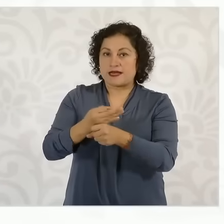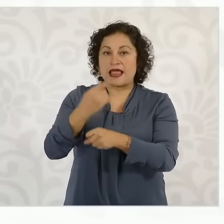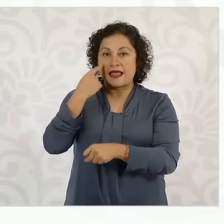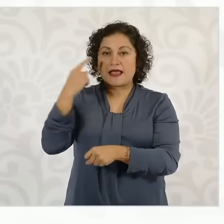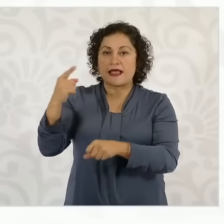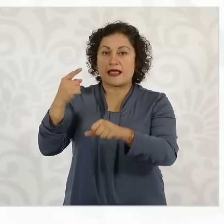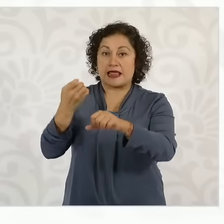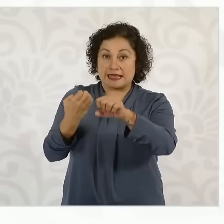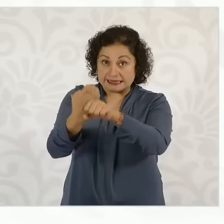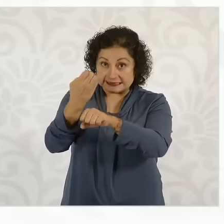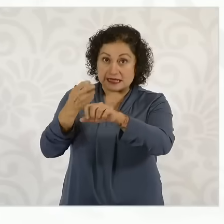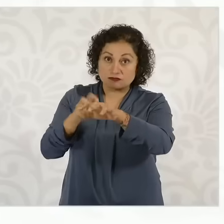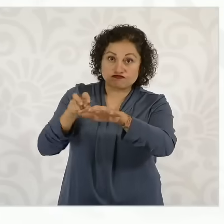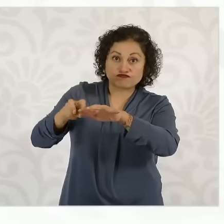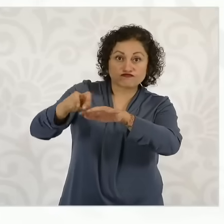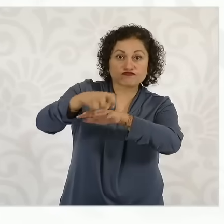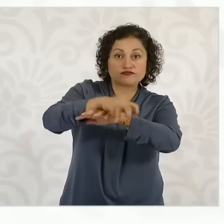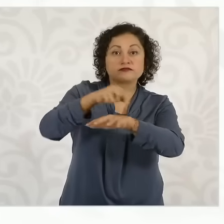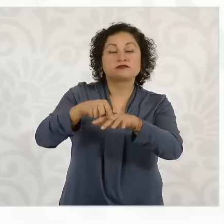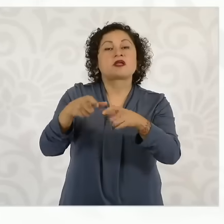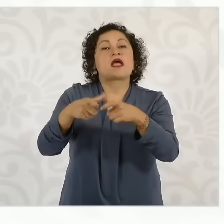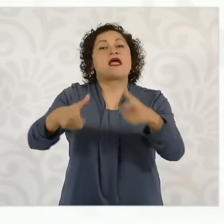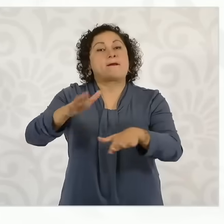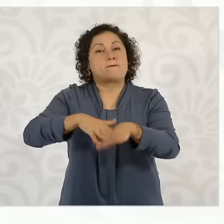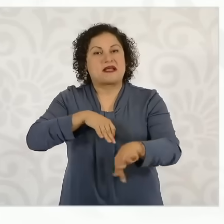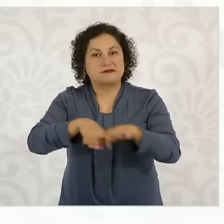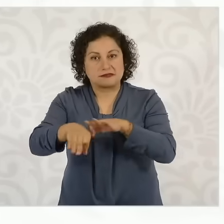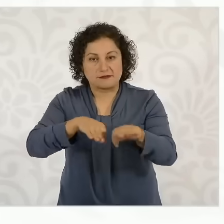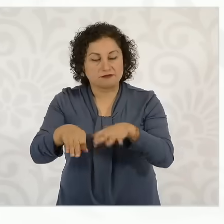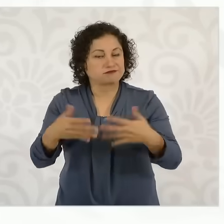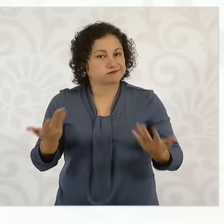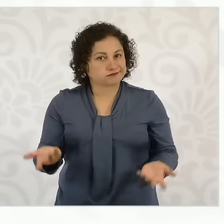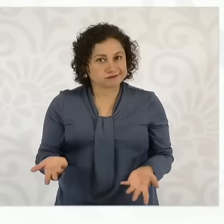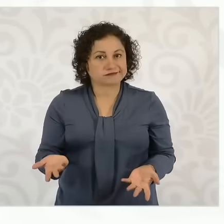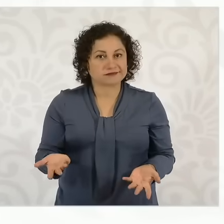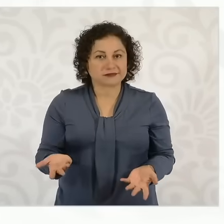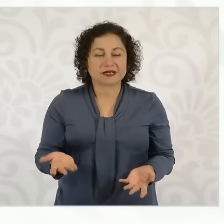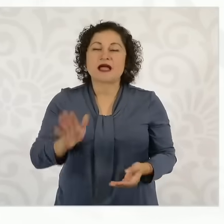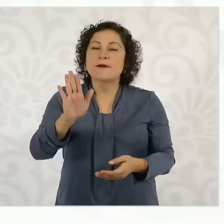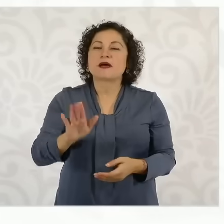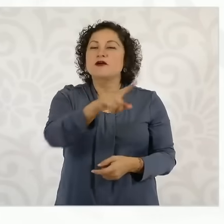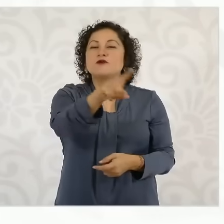en promedio. Esto habla de que el trabajo que estamos haciendo, que parece que no se ve, sí